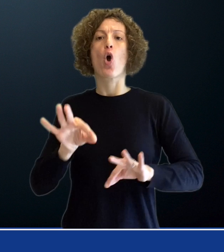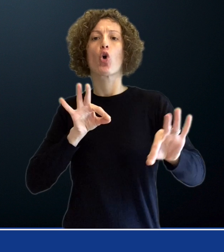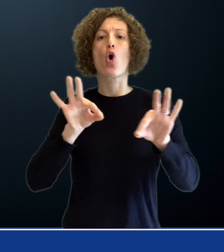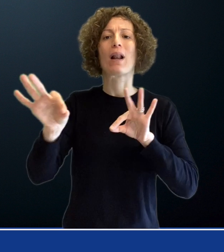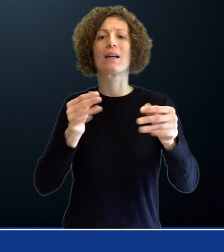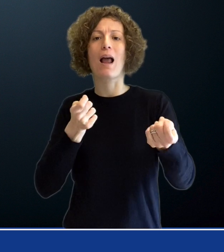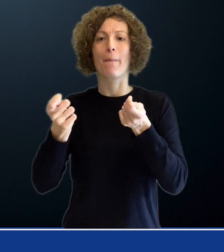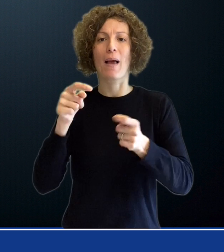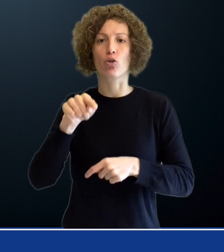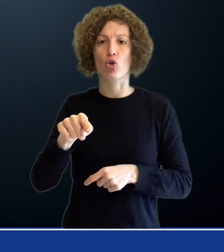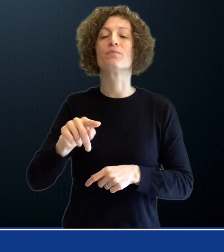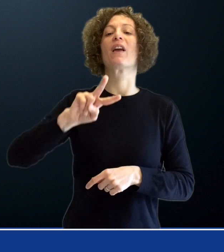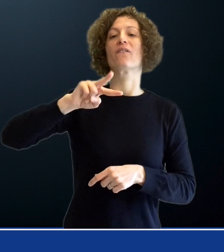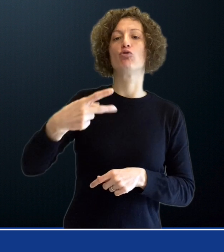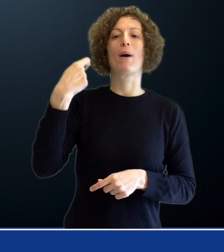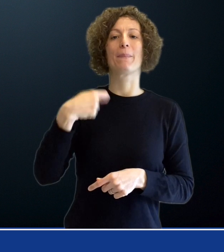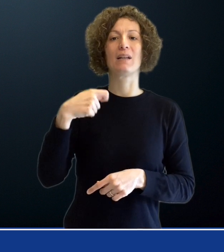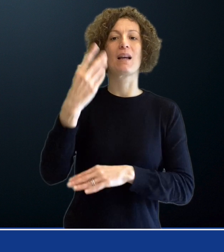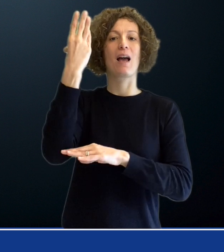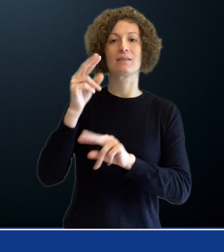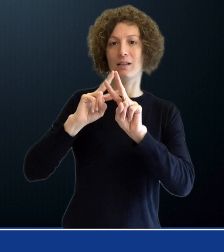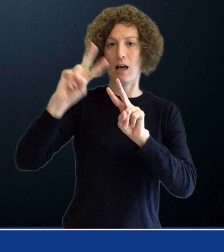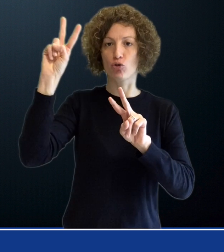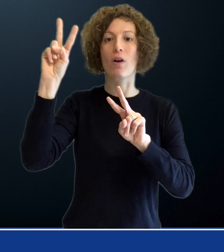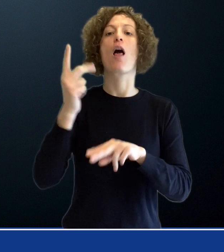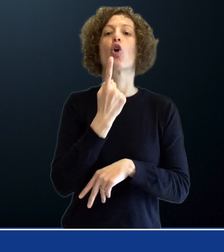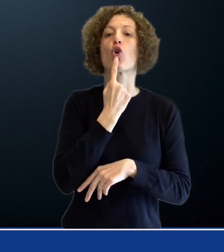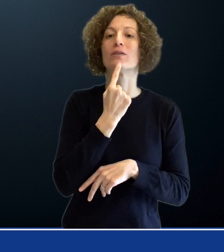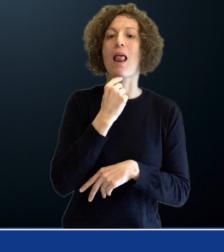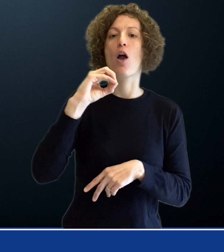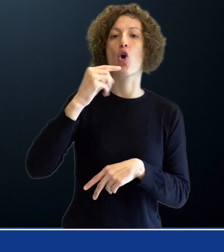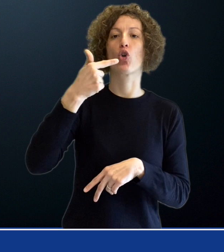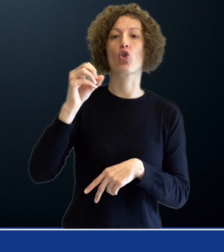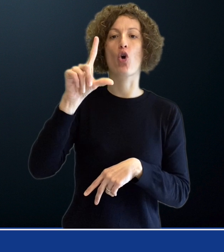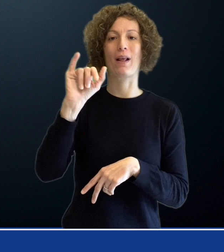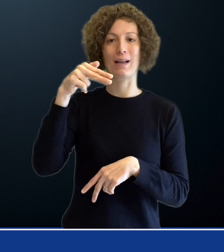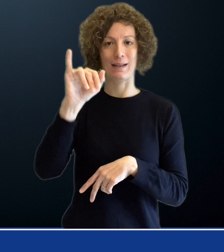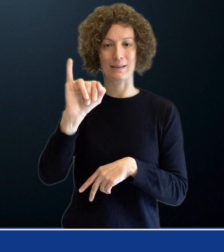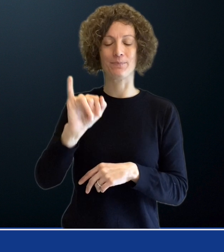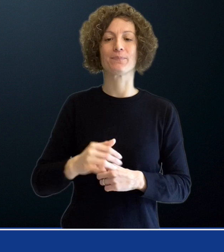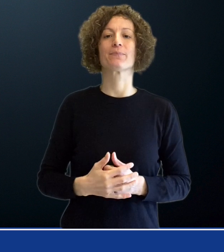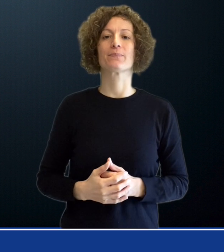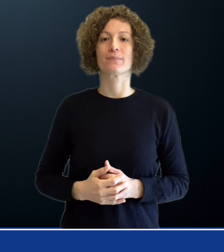Coordinamento Rosella Ottolini, Vice Presidente Nazionale ENS